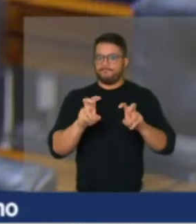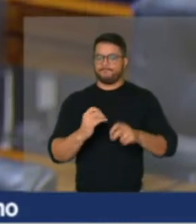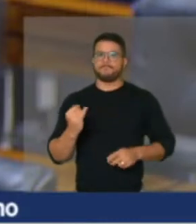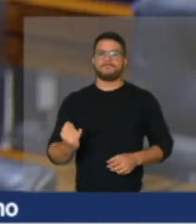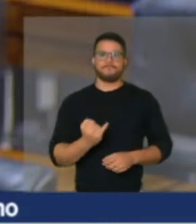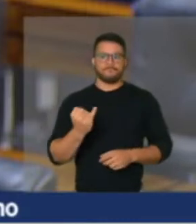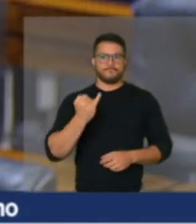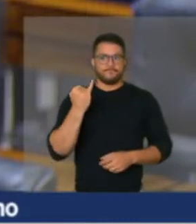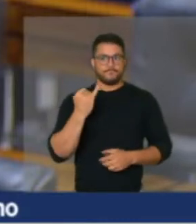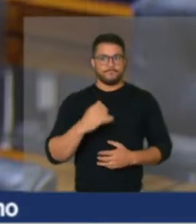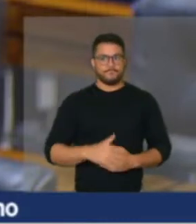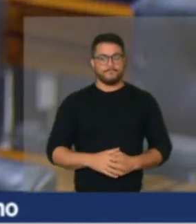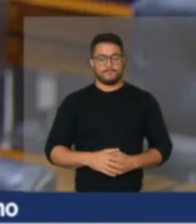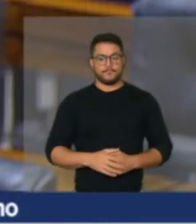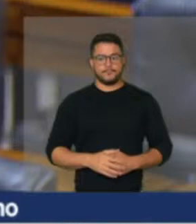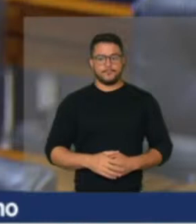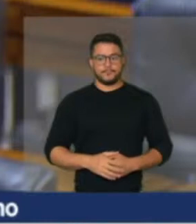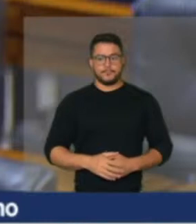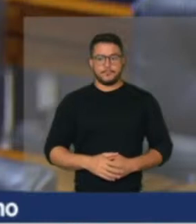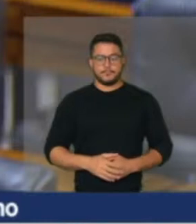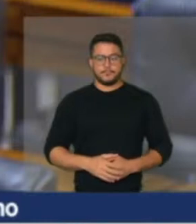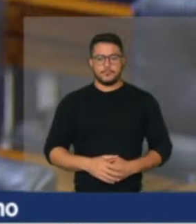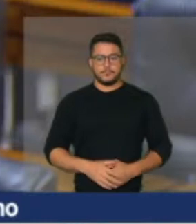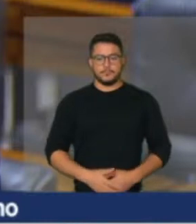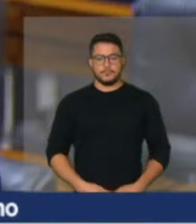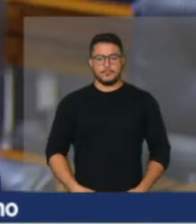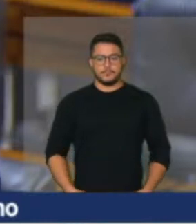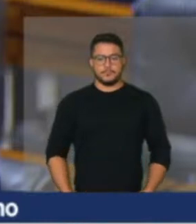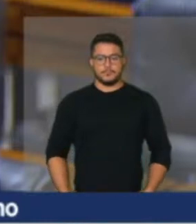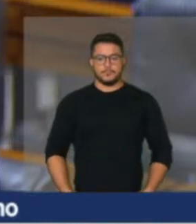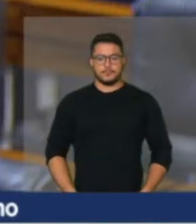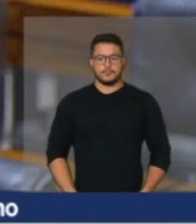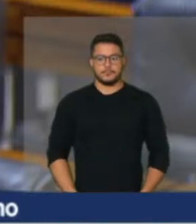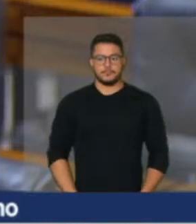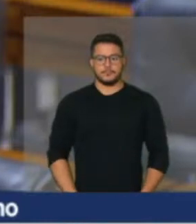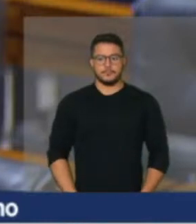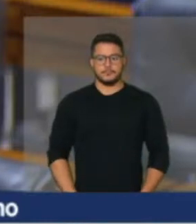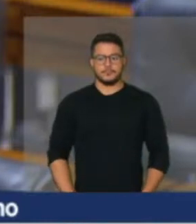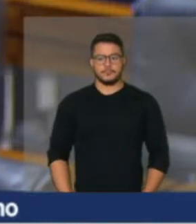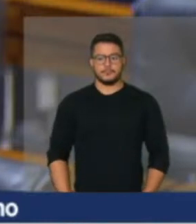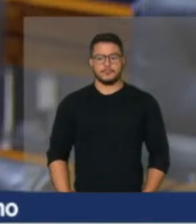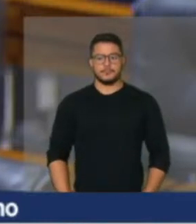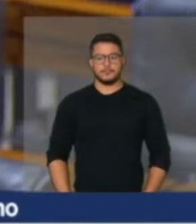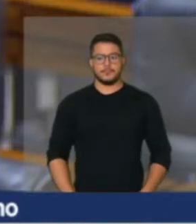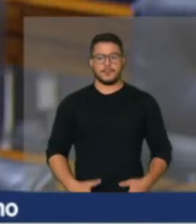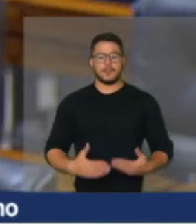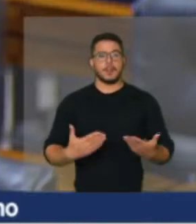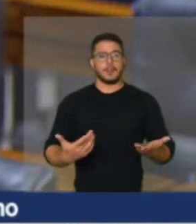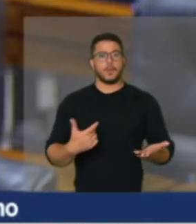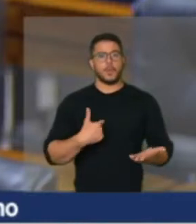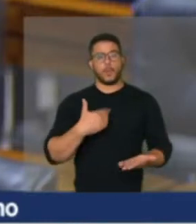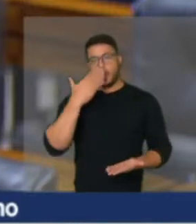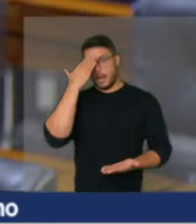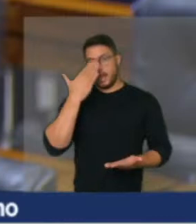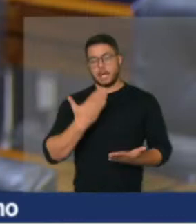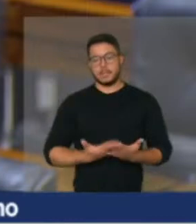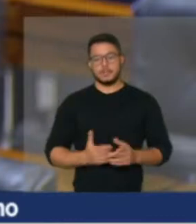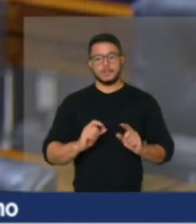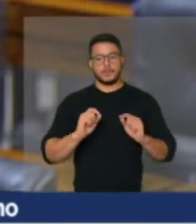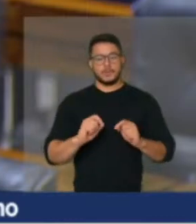NÃO TINHA DECISÃO SOBRE ELAS. ENTÃO EU ACREDITO QUE COM TODOS OS AVANÇOS QUE O BRASIL ESTÁ TENDO, COM TODOS OS BILHÕES E BILHÕES QUE ESTÃO SENDO CARREADOS AQUI